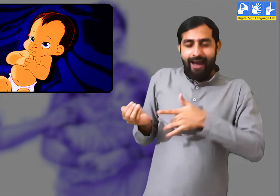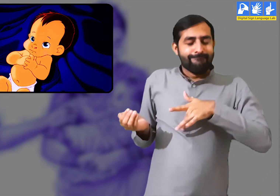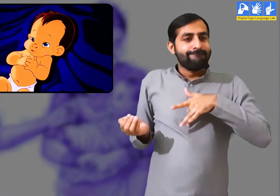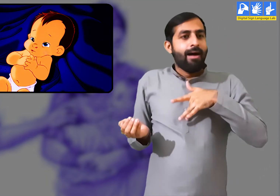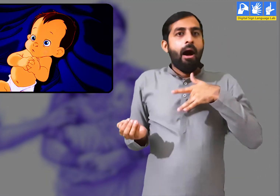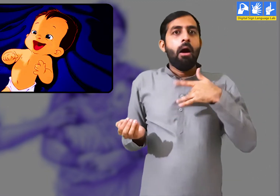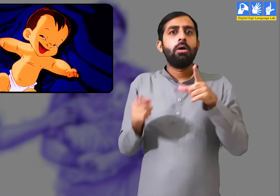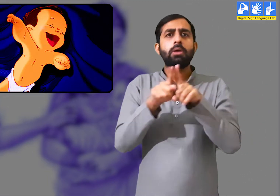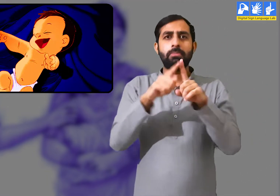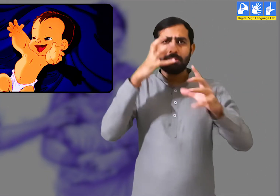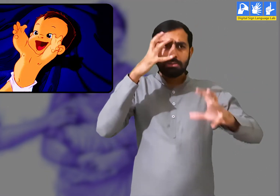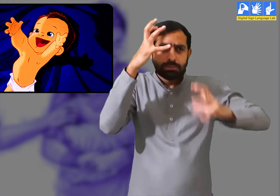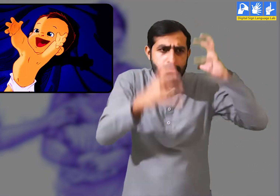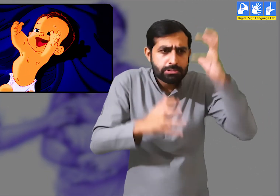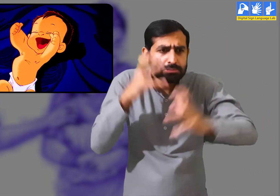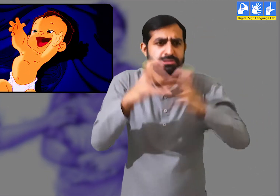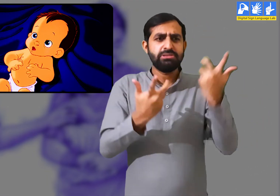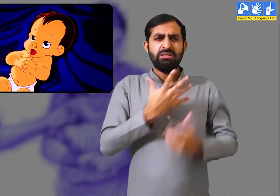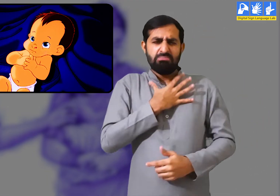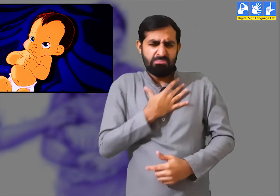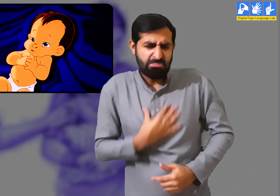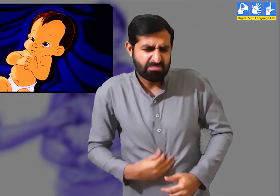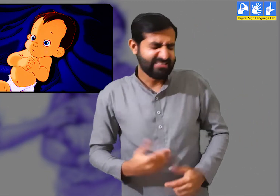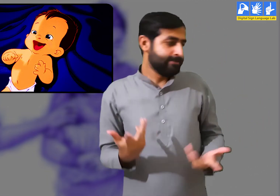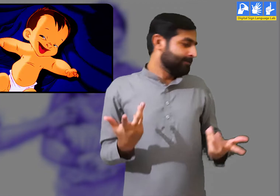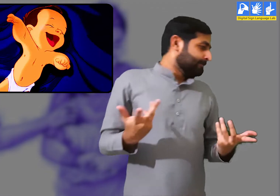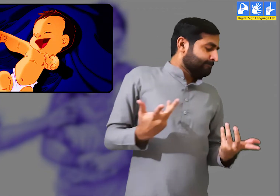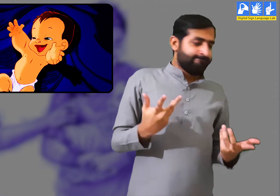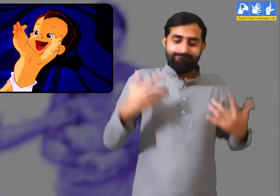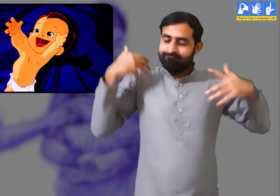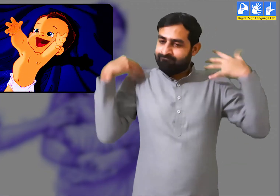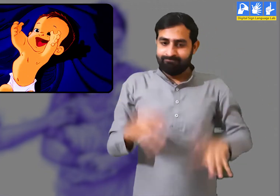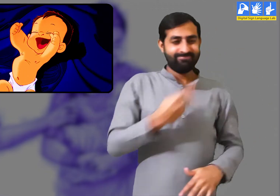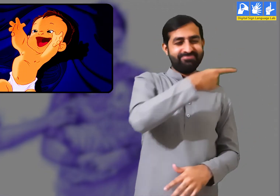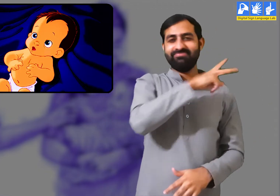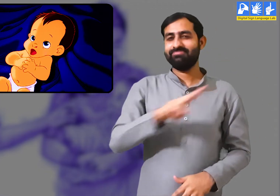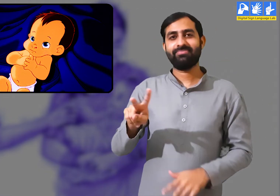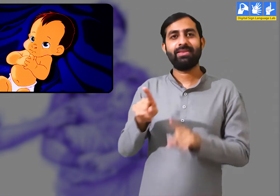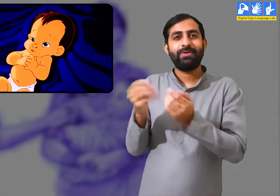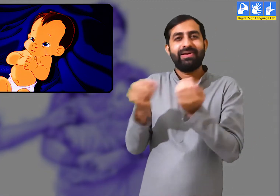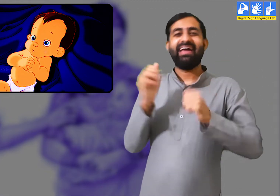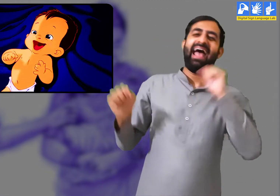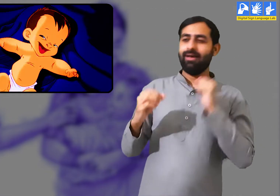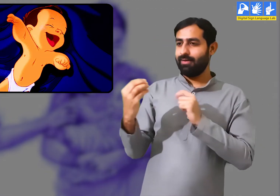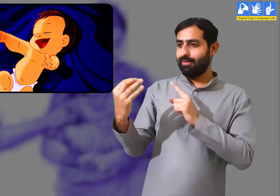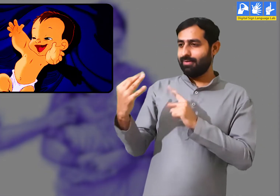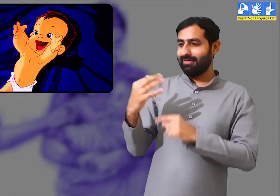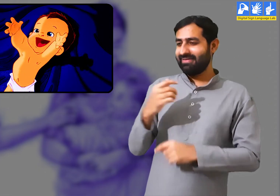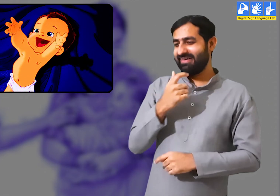बच्चे की मुस्कराहट देखते ही हम अपनी सारी चिंता, परेशानी और दुखों को भूलकर उन्हें देखने में मग्न हो जातें हैं।